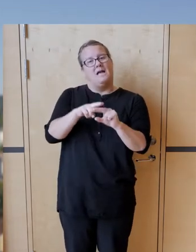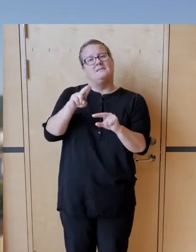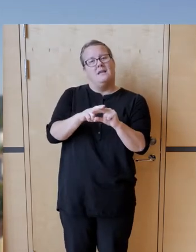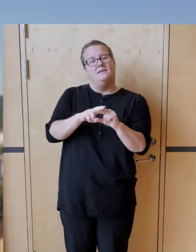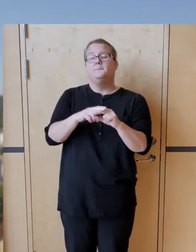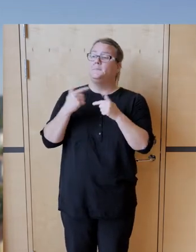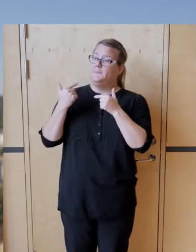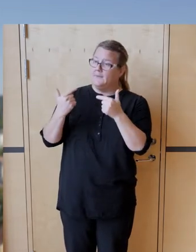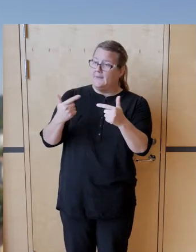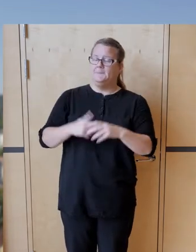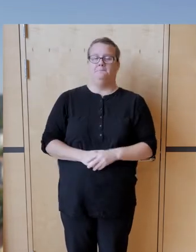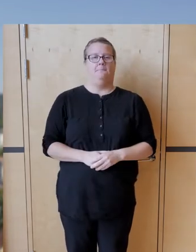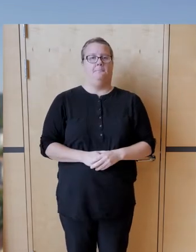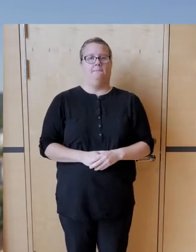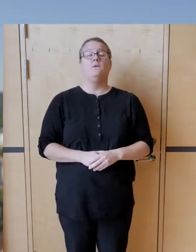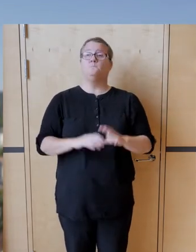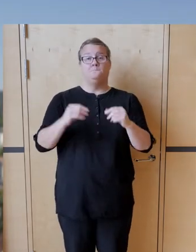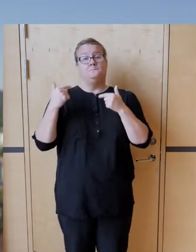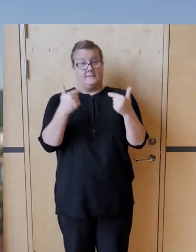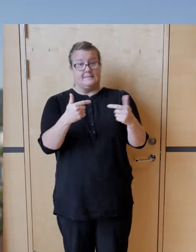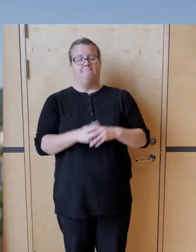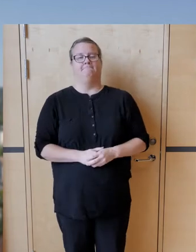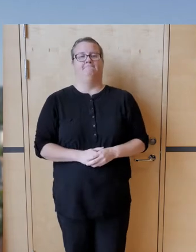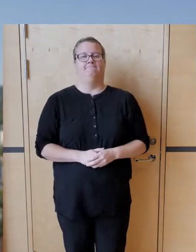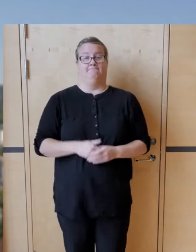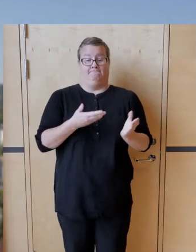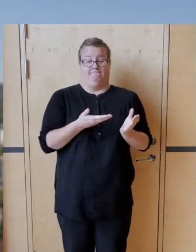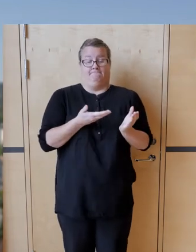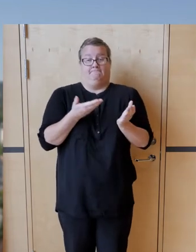Tack ska du ha Lämnar jorden Till Ursäkta